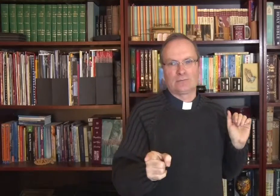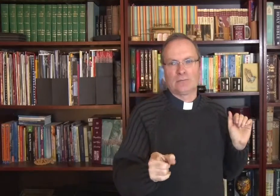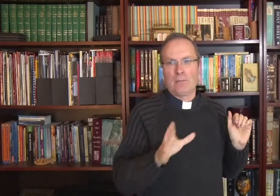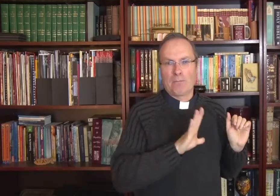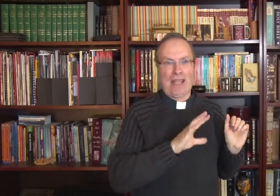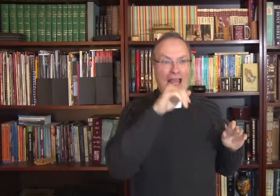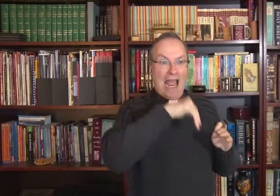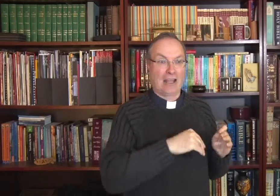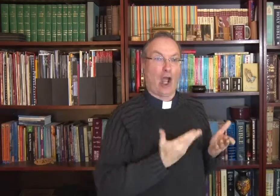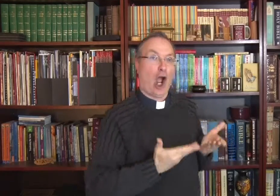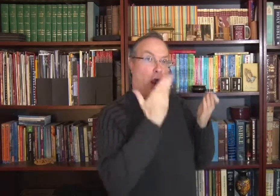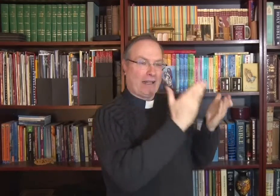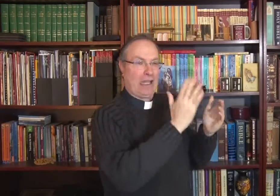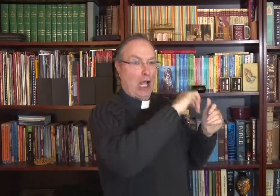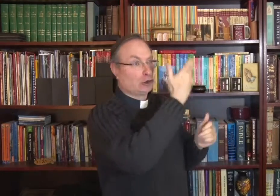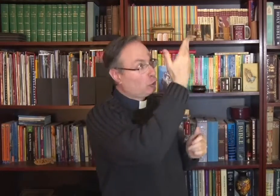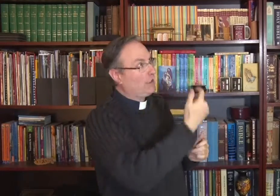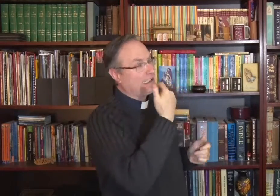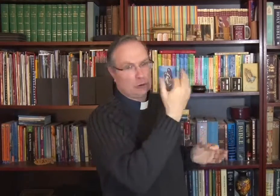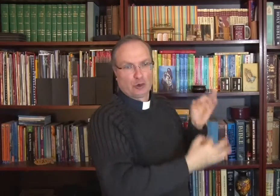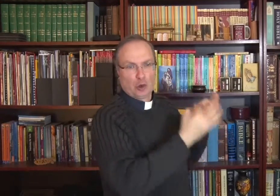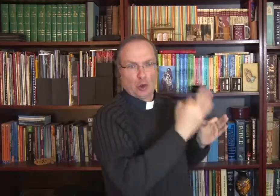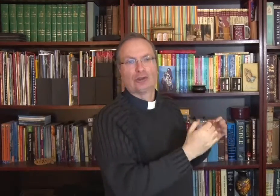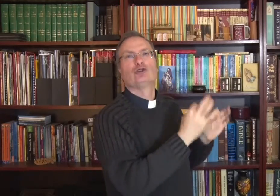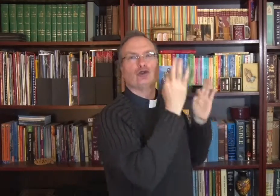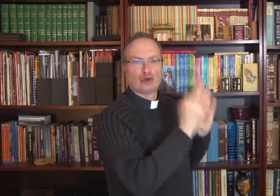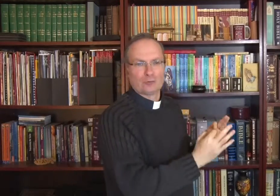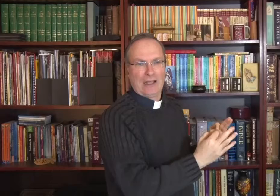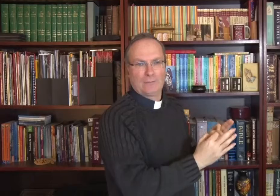mais s’en remettait à celui qui juge justement,